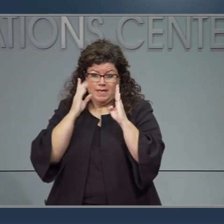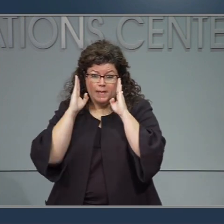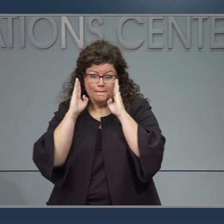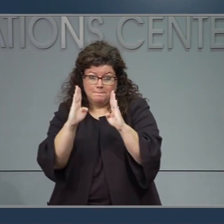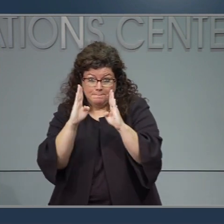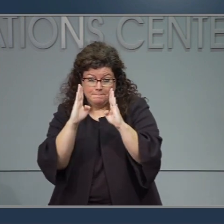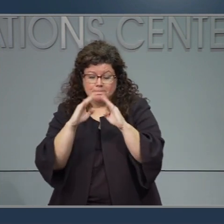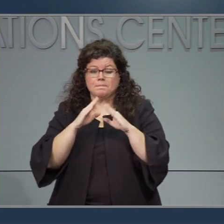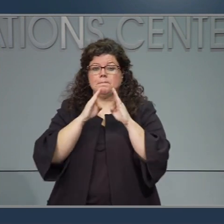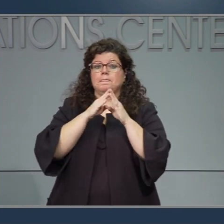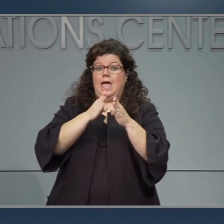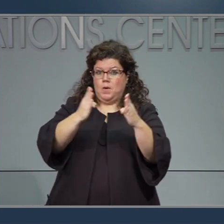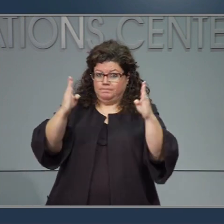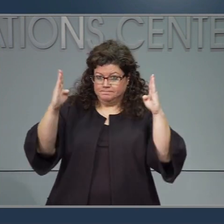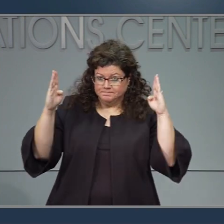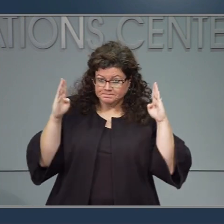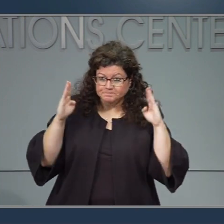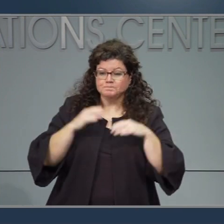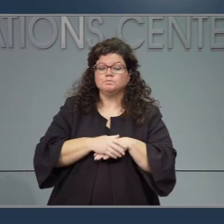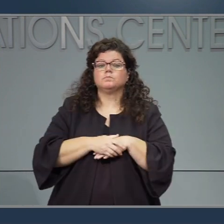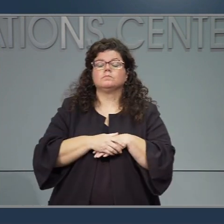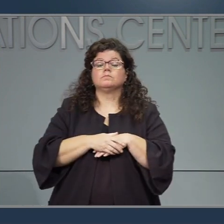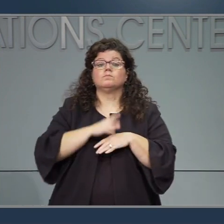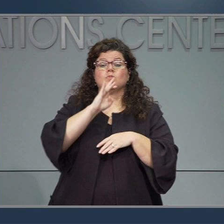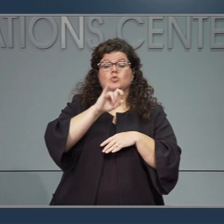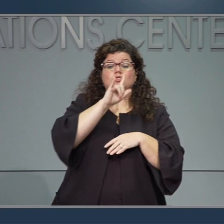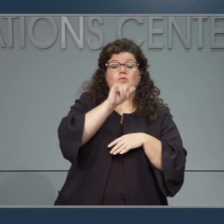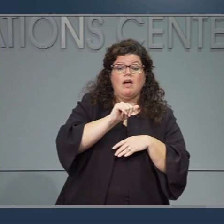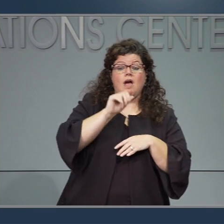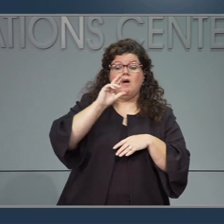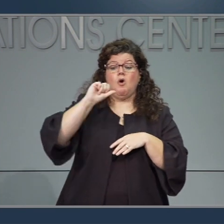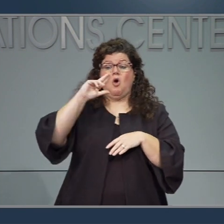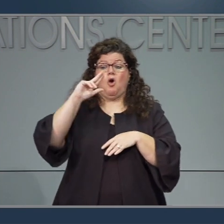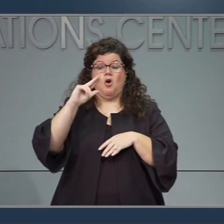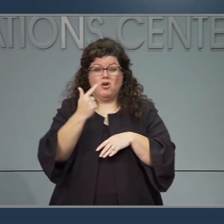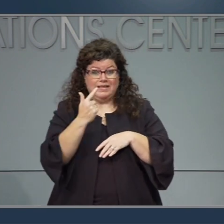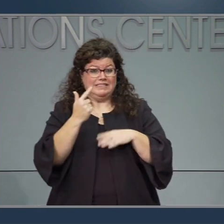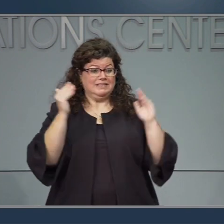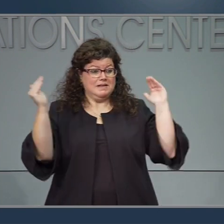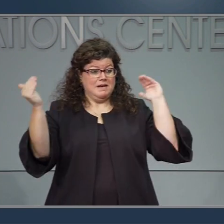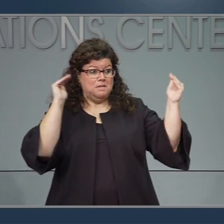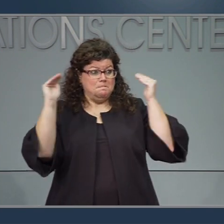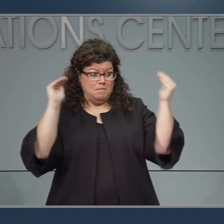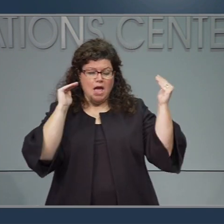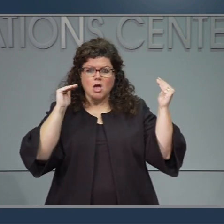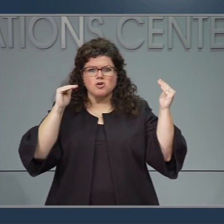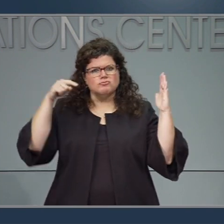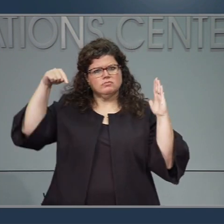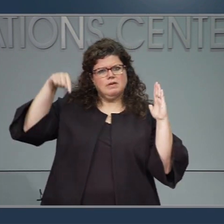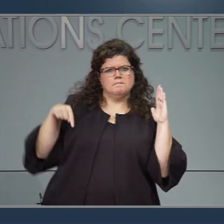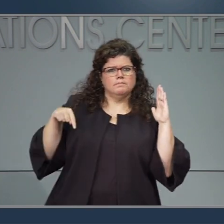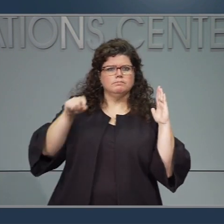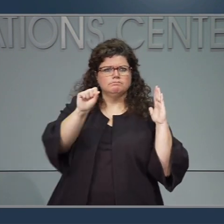tuan en el mes de septiembre por el lado positivo. Actualmente estamos abajo del pico de julio, y ya agosto,